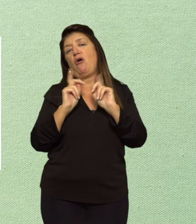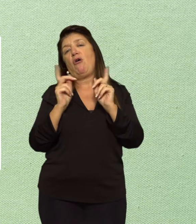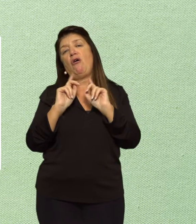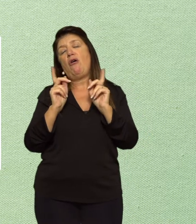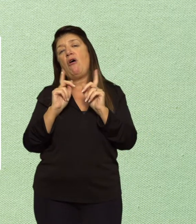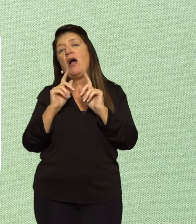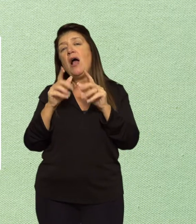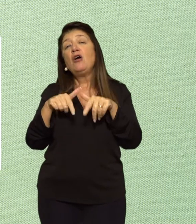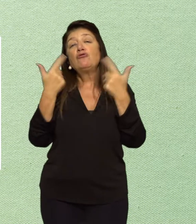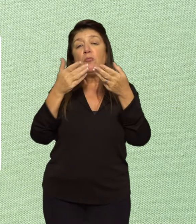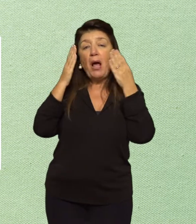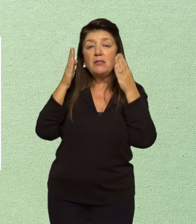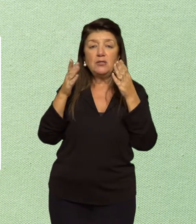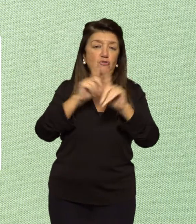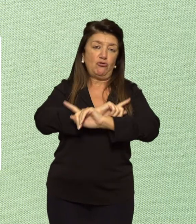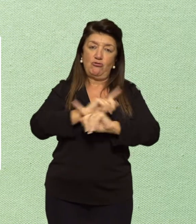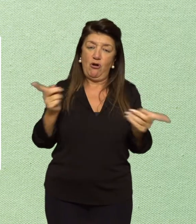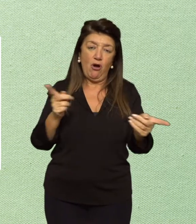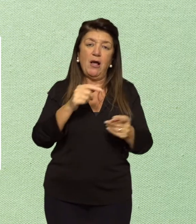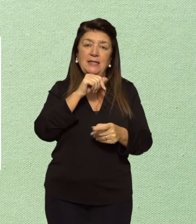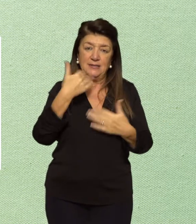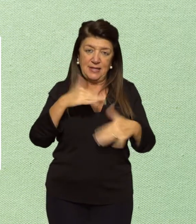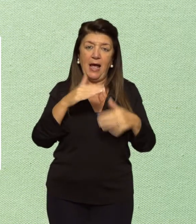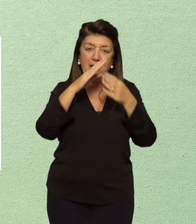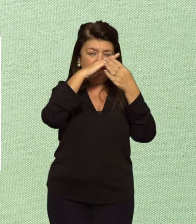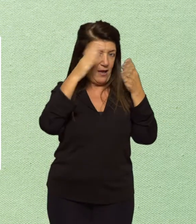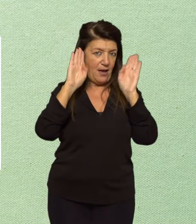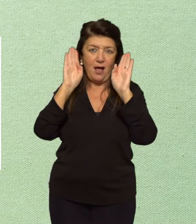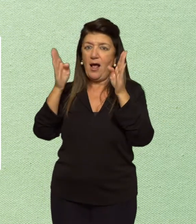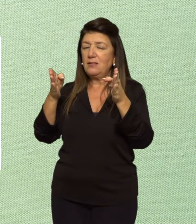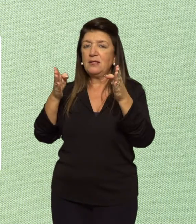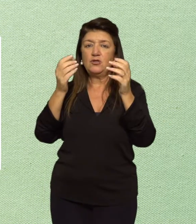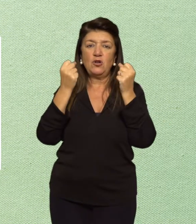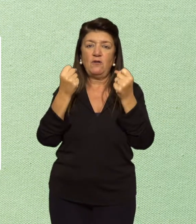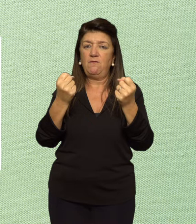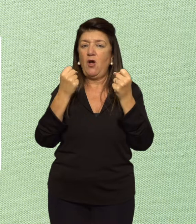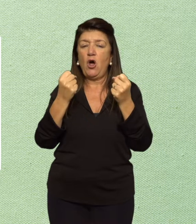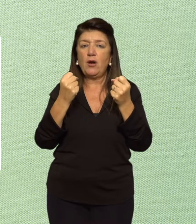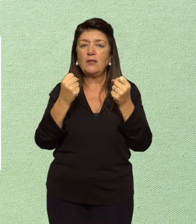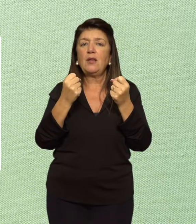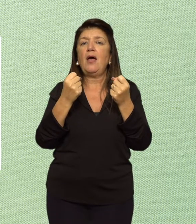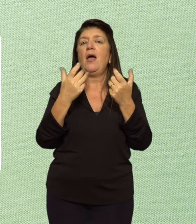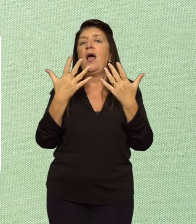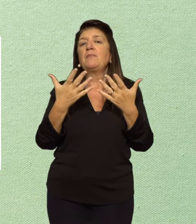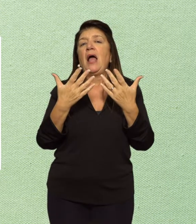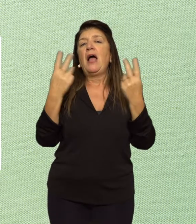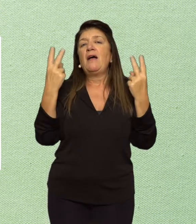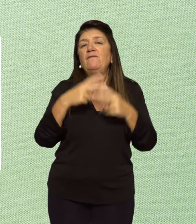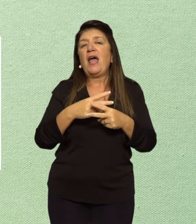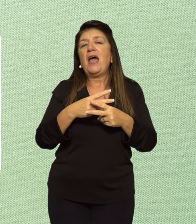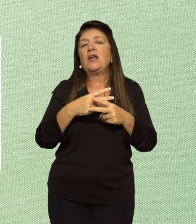e anche di più ed è un fenomeno in cui qualsiasi statistica è sottostimata. Quindi il fenomeno è